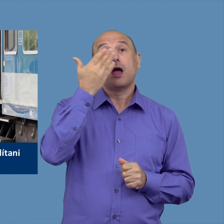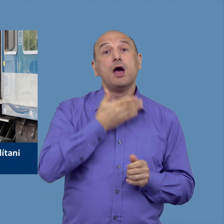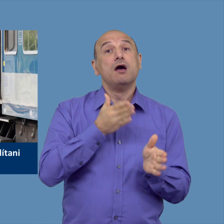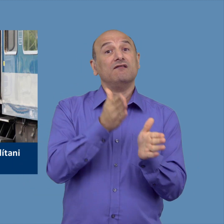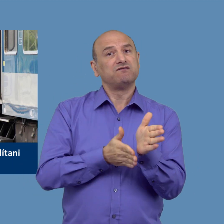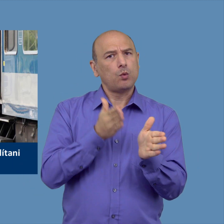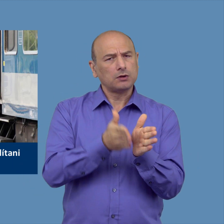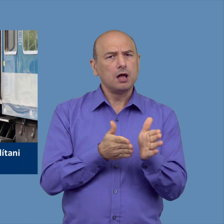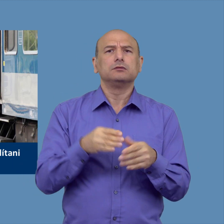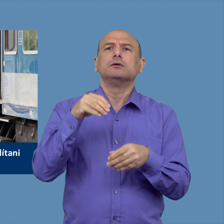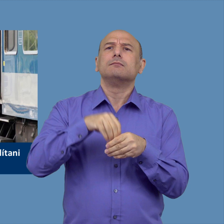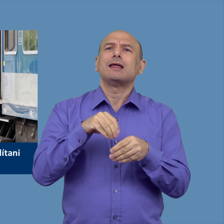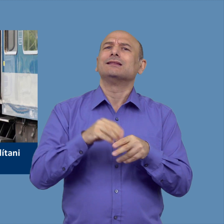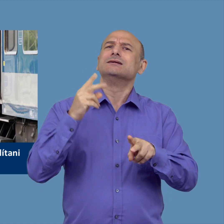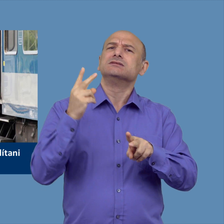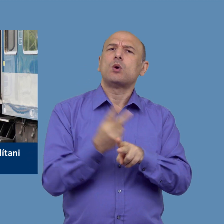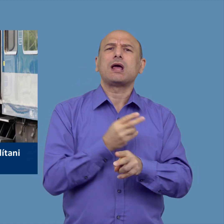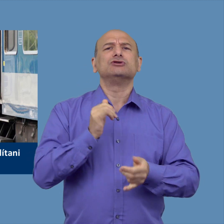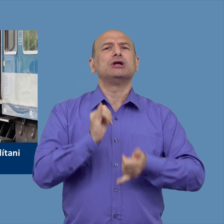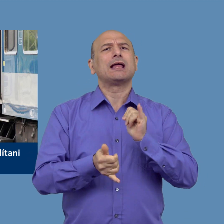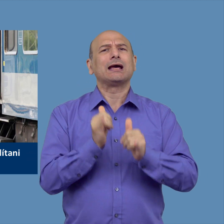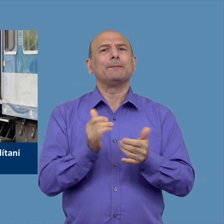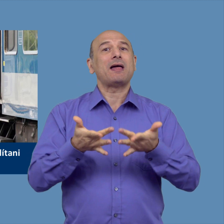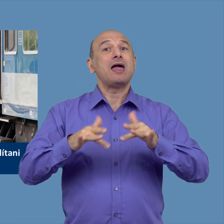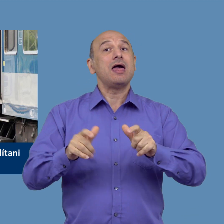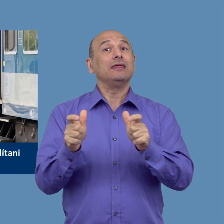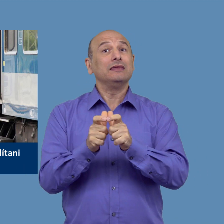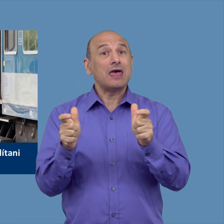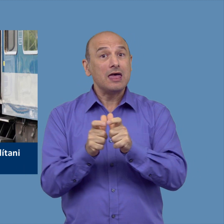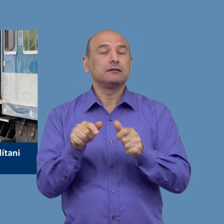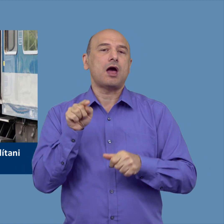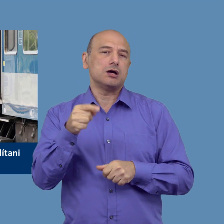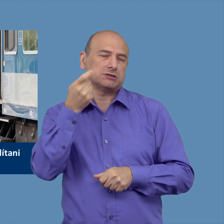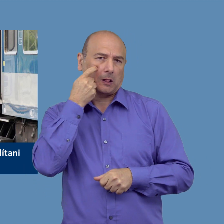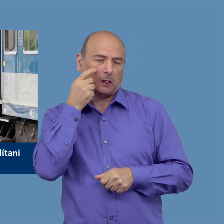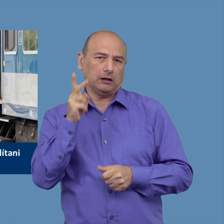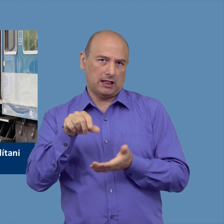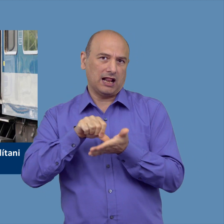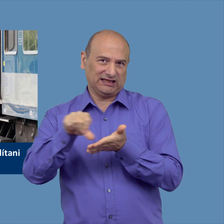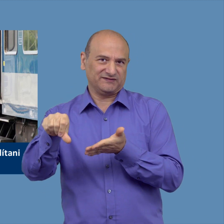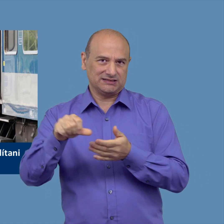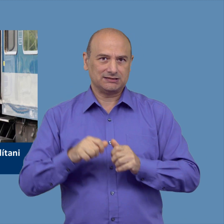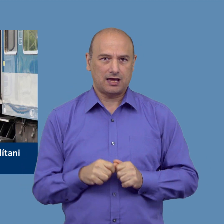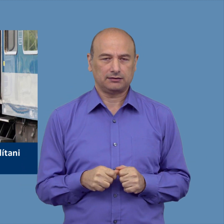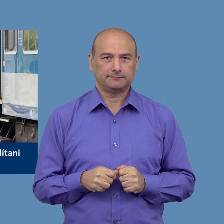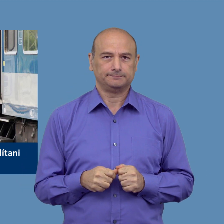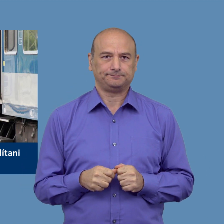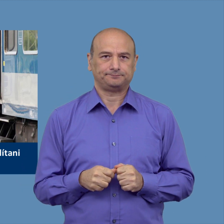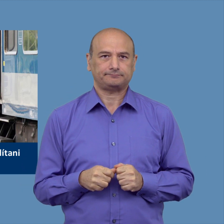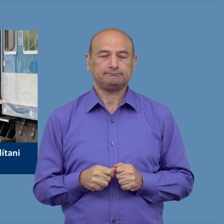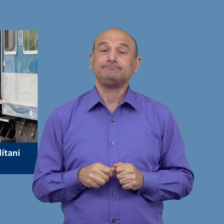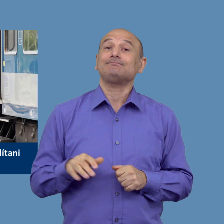Ha a vonat kerékpárhely-foglalással vehető igénybe, a vonatra szóló kerékpár-helyjegyet továbbra is szükséges megvásárolni.